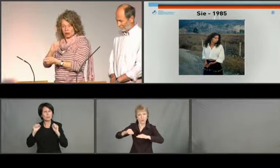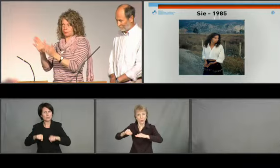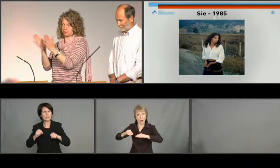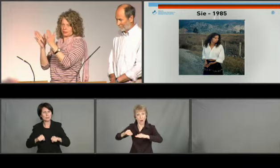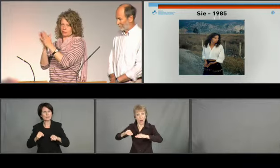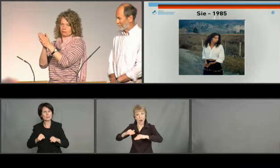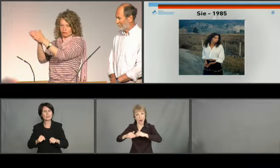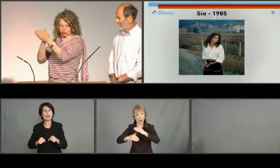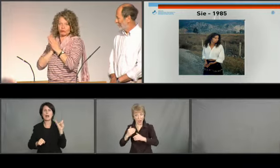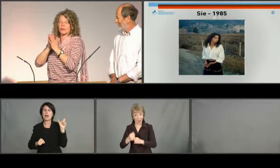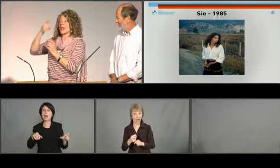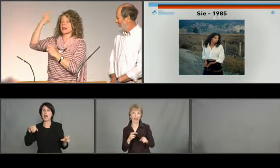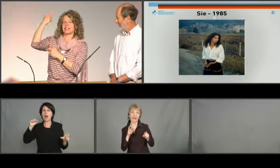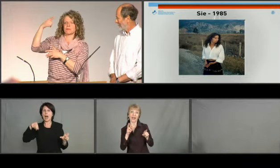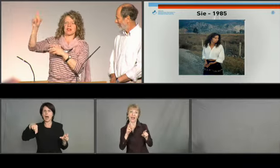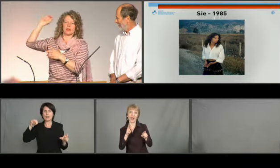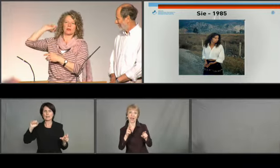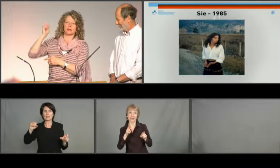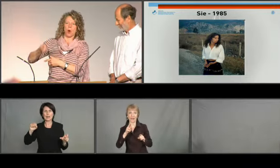70'000.- für den SGB, damit dieser eine